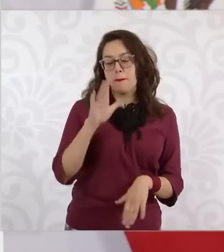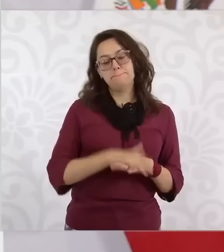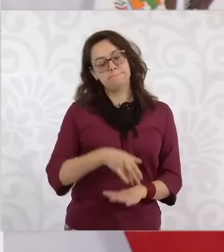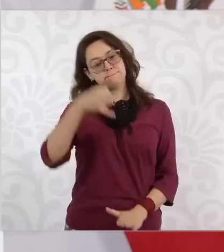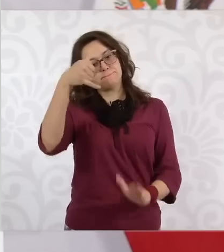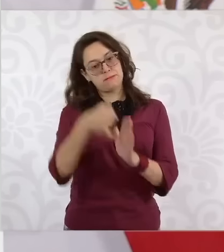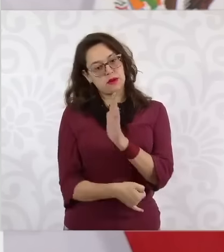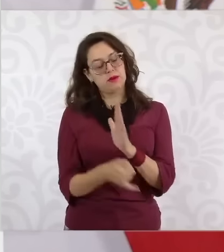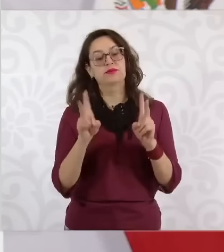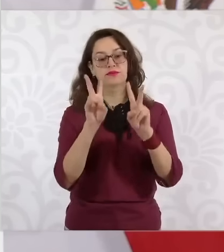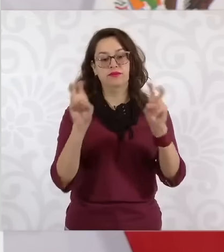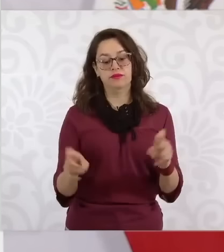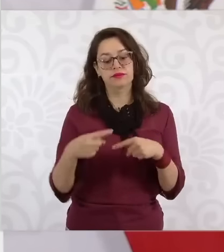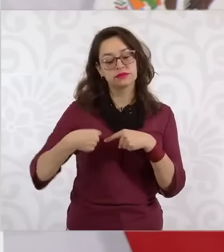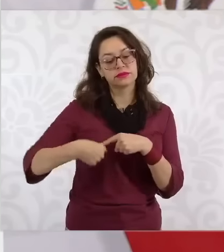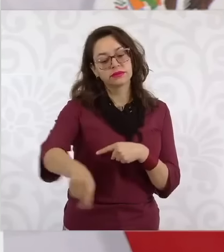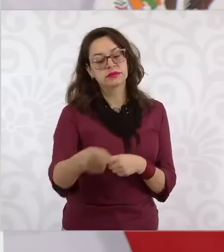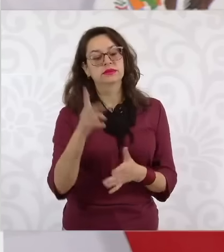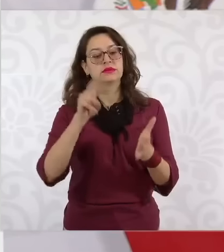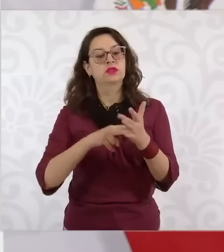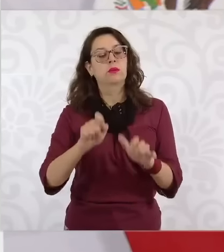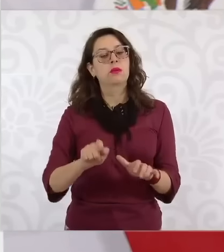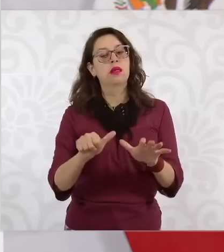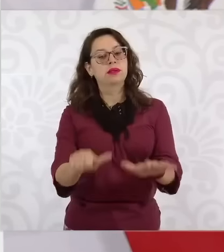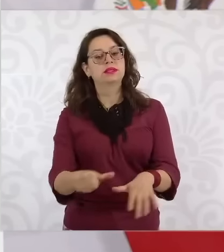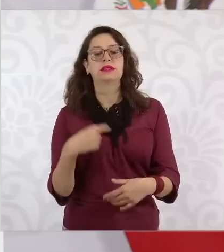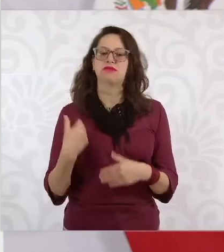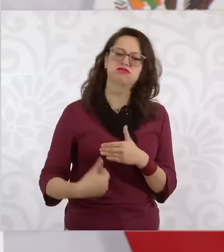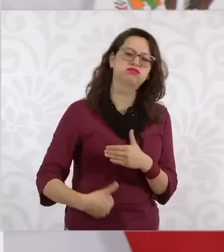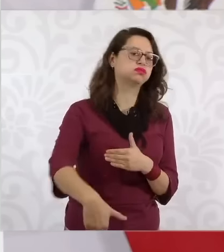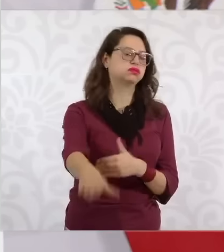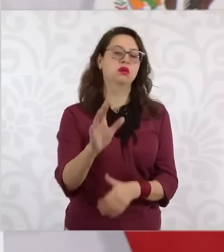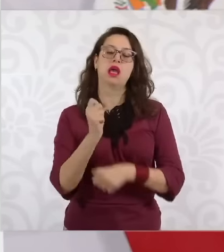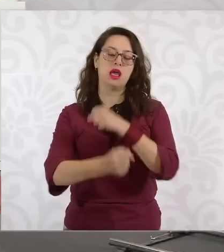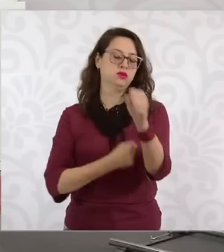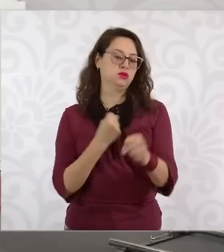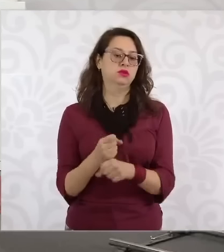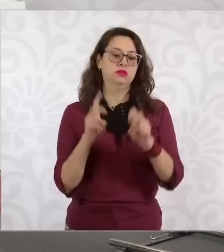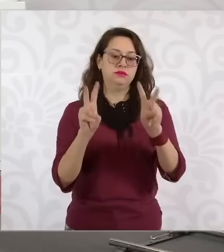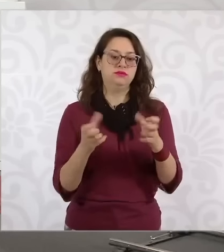Jorge Mendoza Sánchez, hicieron un anuncio que marca un antes y un después en la conectividad